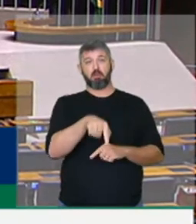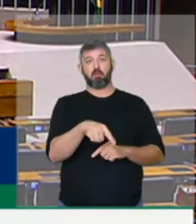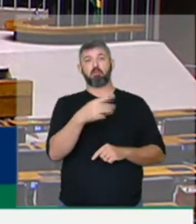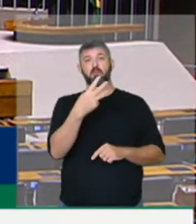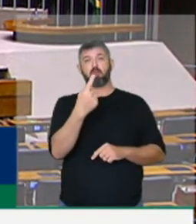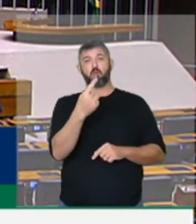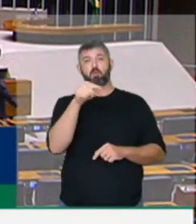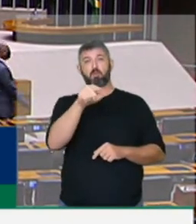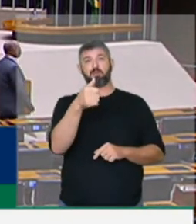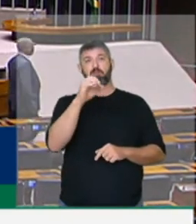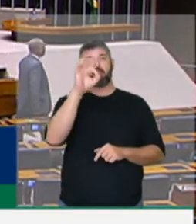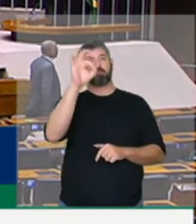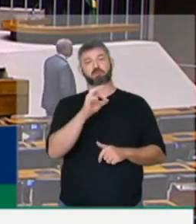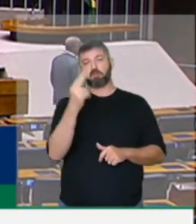POLÍCIA MILITAR ESTÁ EM 31.10%. ATÉ O FIM DE